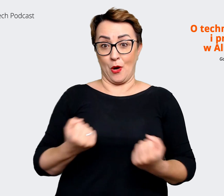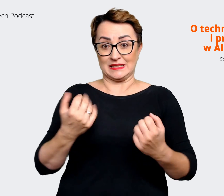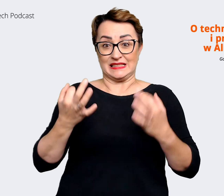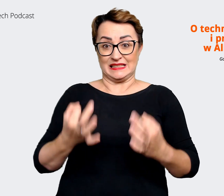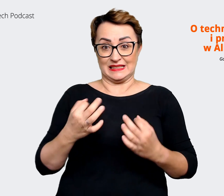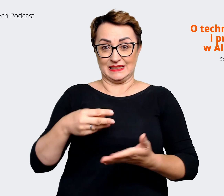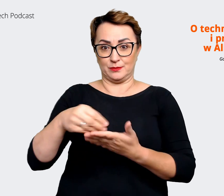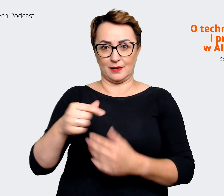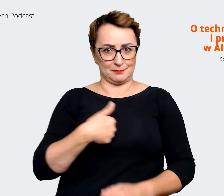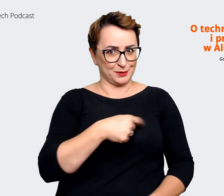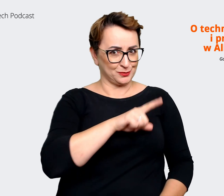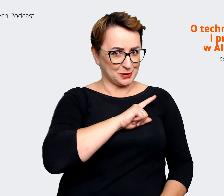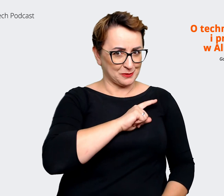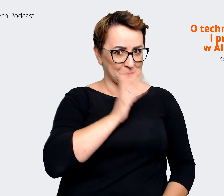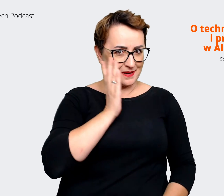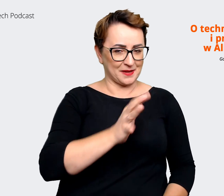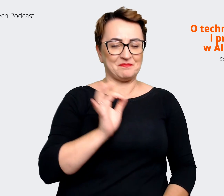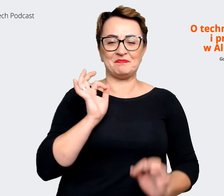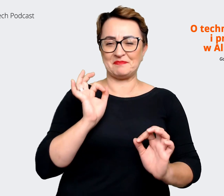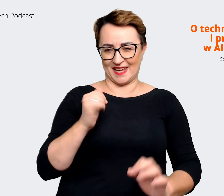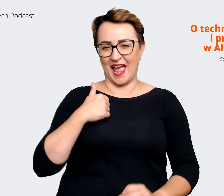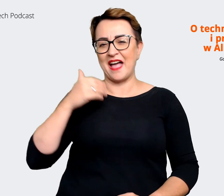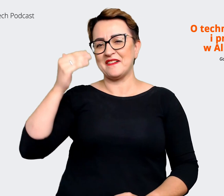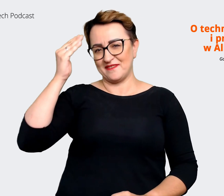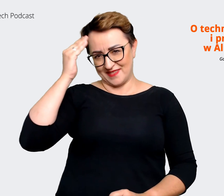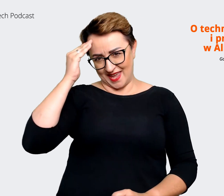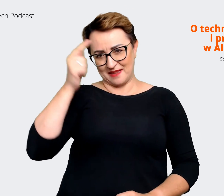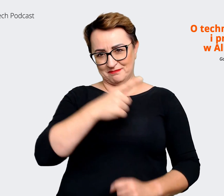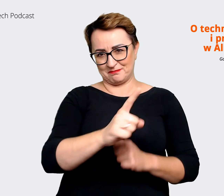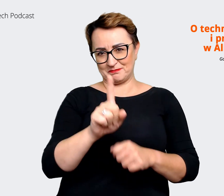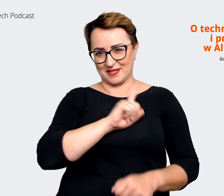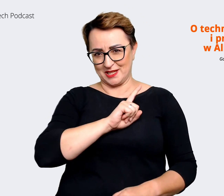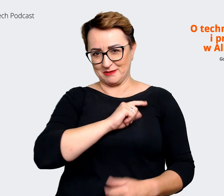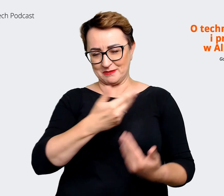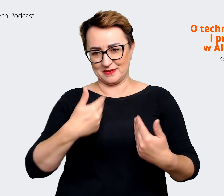Mariusz: Przypilnujemy. Prowadzący: To ja wiem. Ja sobie zdaję sprawę. Wielkie dzięki. Mariusz: Powiadomienia dostałeś?